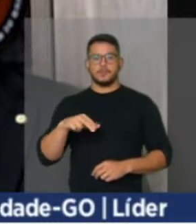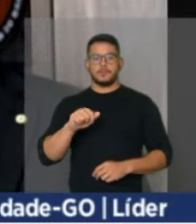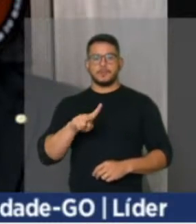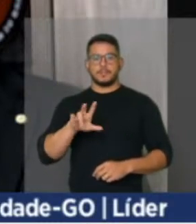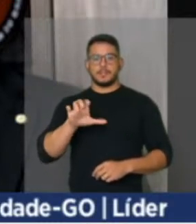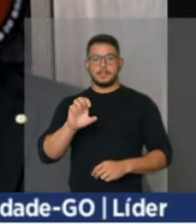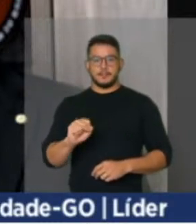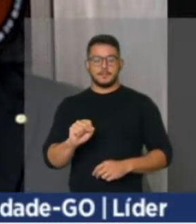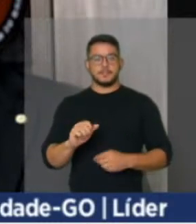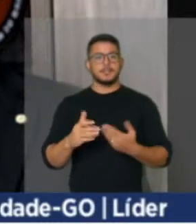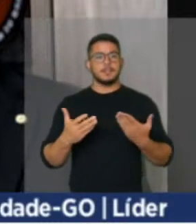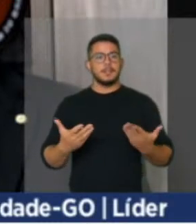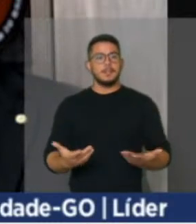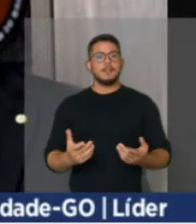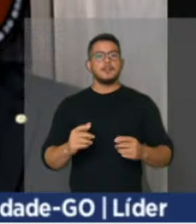GOIANOS SEMPRE LUTARAM POR ESSA PEC HOJE É UM DIA HISTÓ